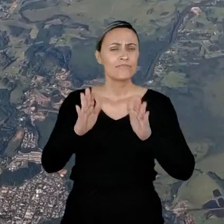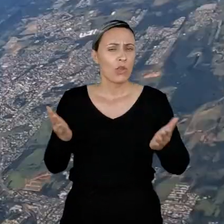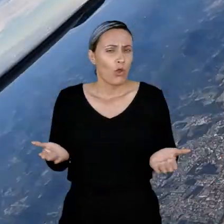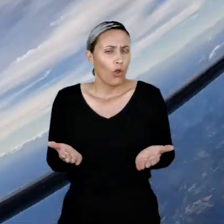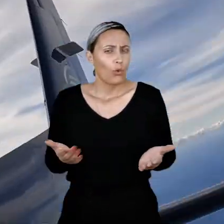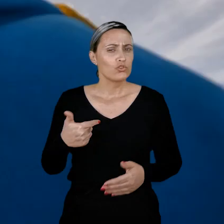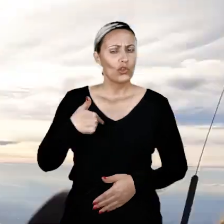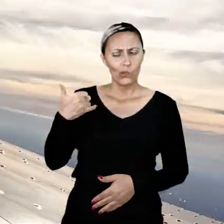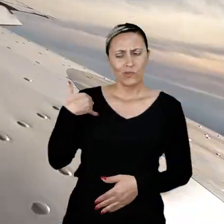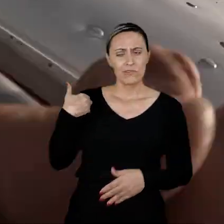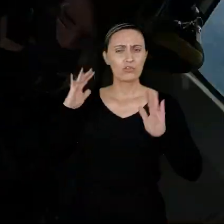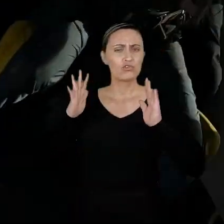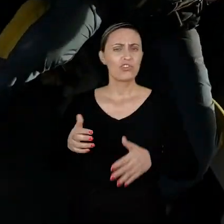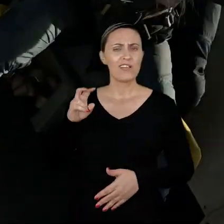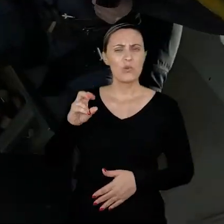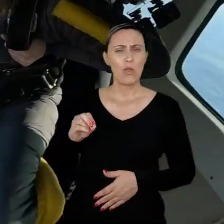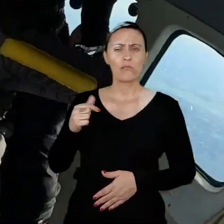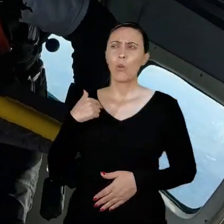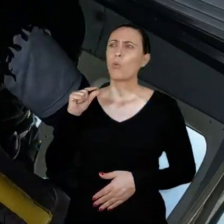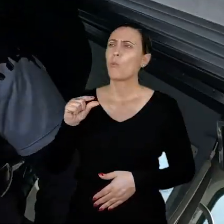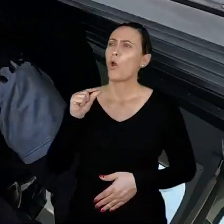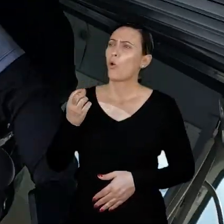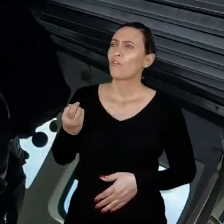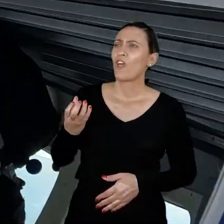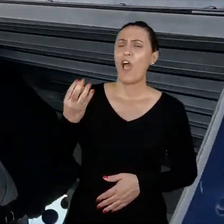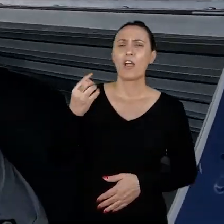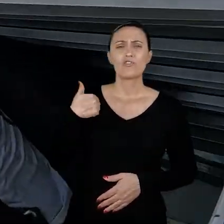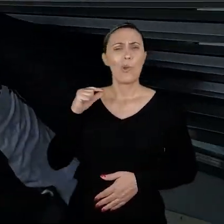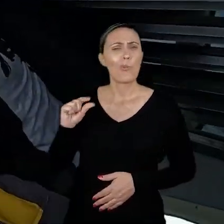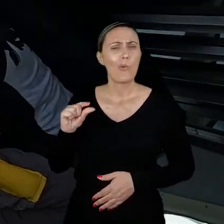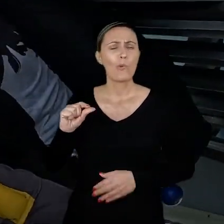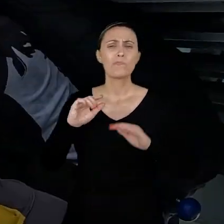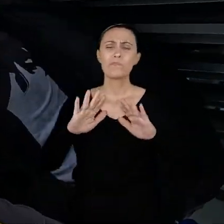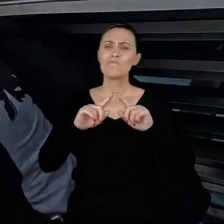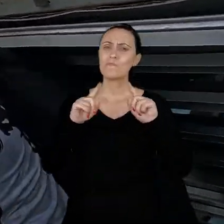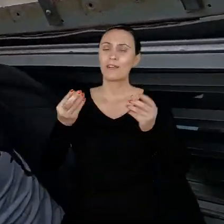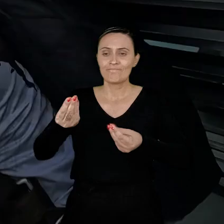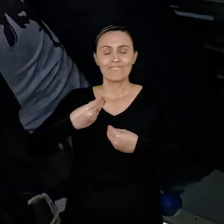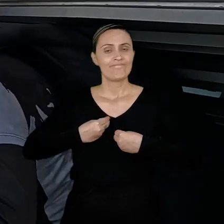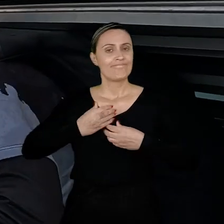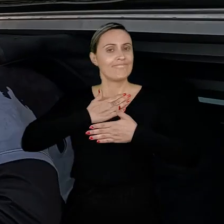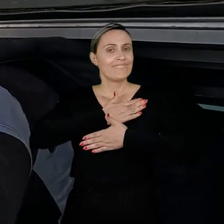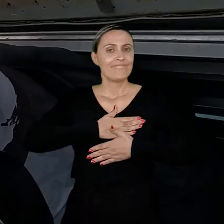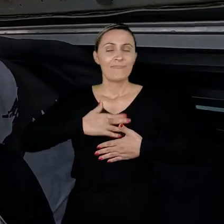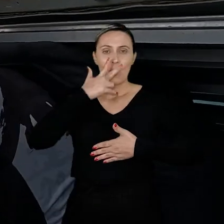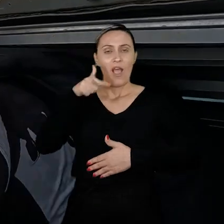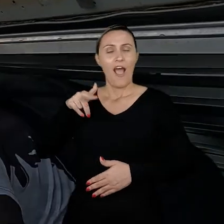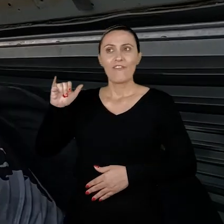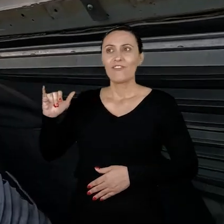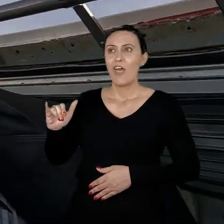pouco, voei pouco, mas algumas das vezes eu recebi a melhor sensação que o avião pode nos dar: a liberdade.